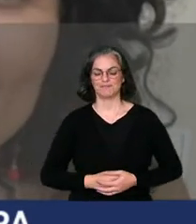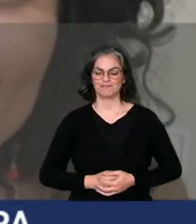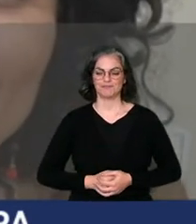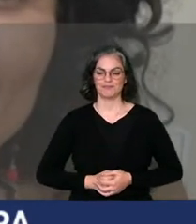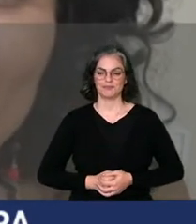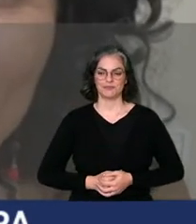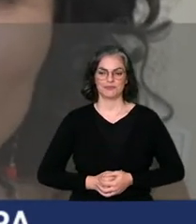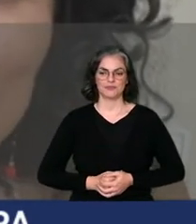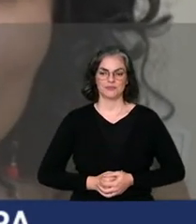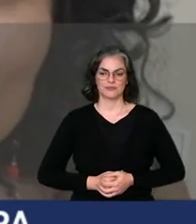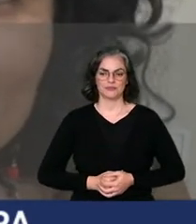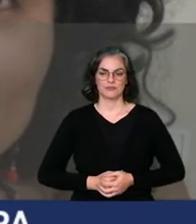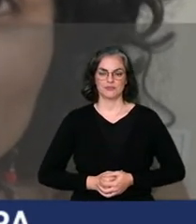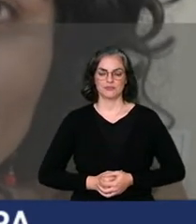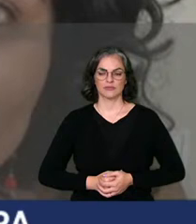CONTEXTO, EU QUERIA